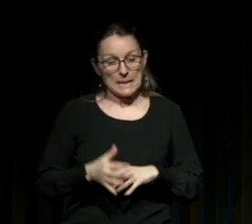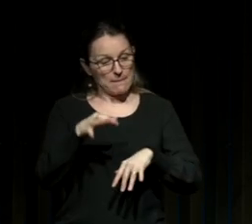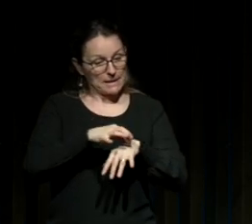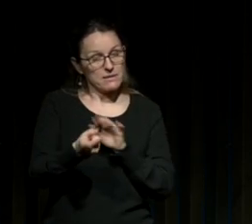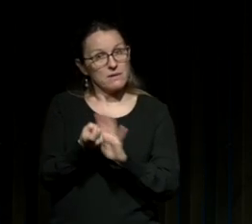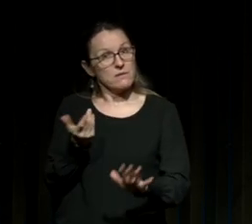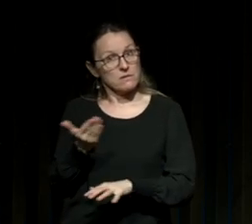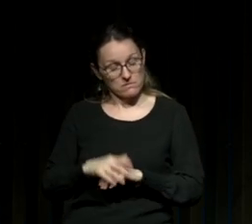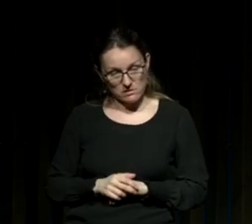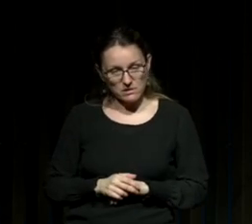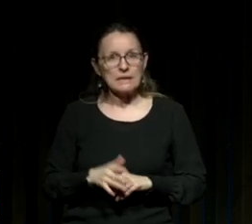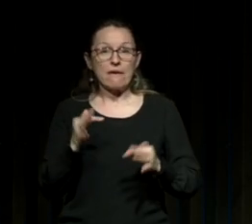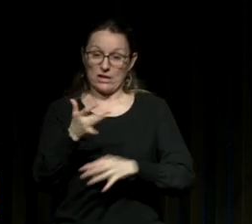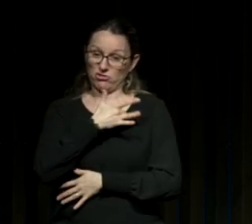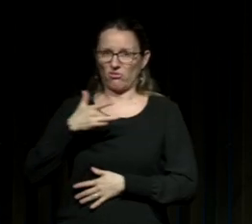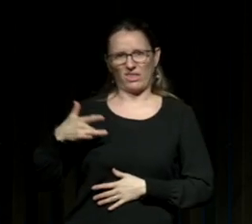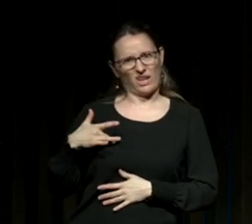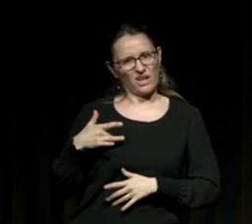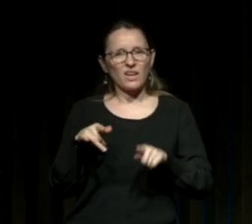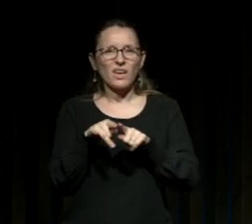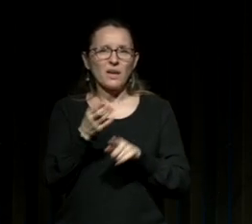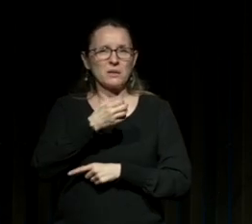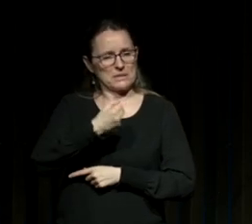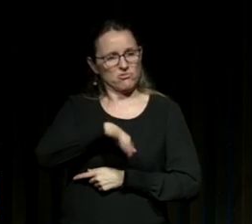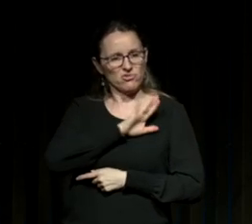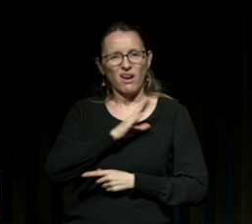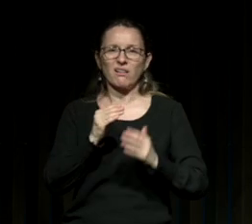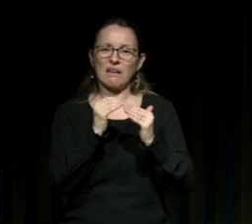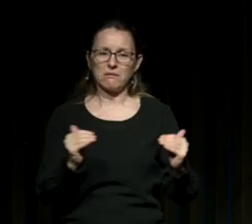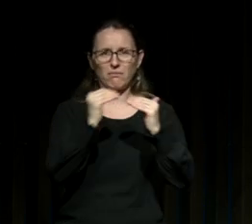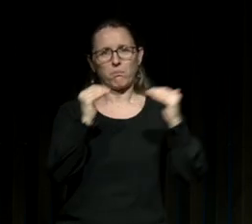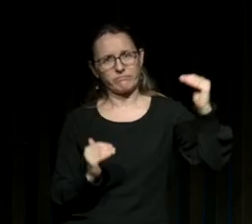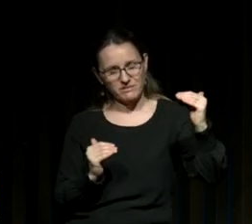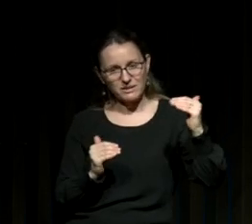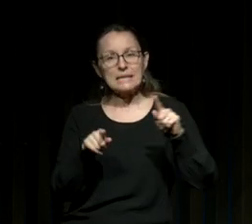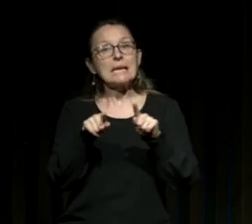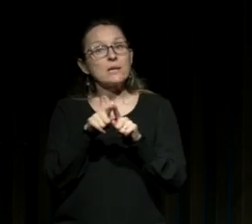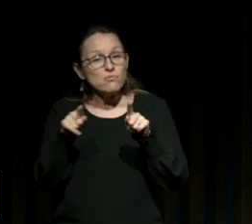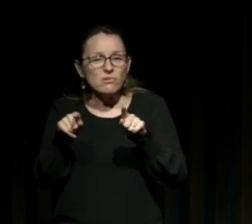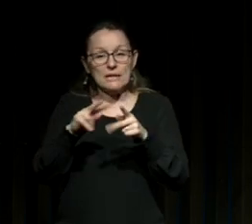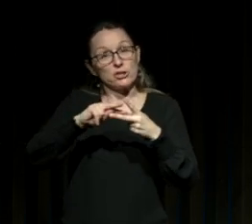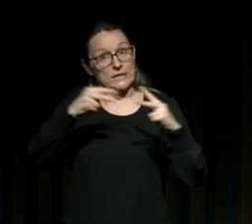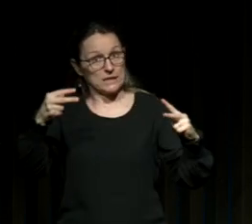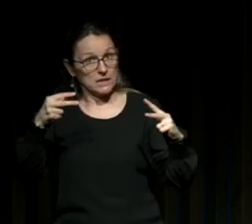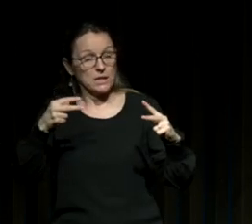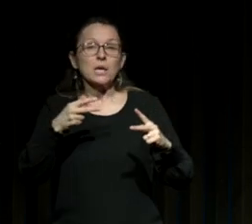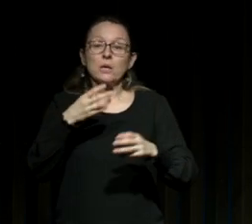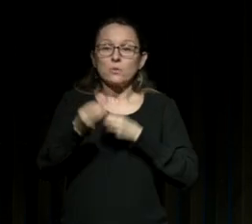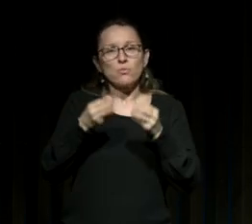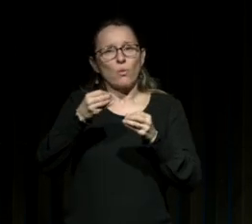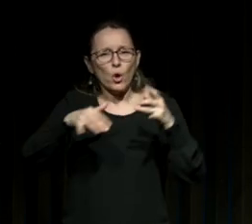de santé d influences génétiques et des facteurs sociaux est déjà là il il effleure le fait j'en